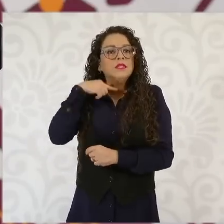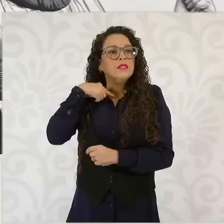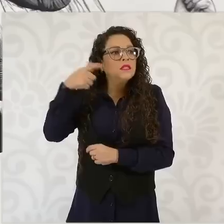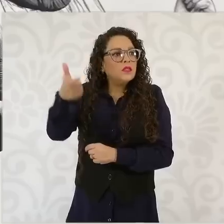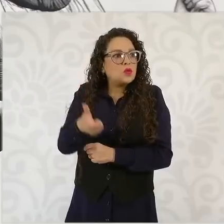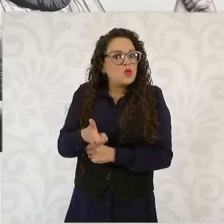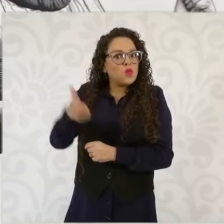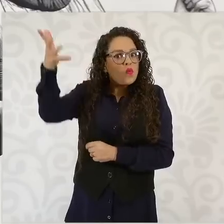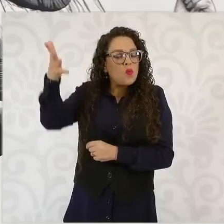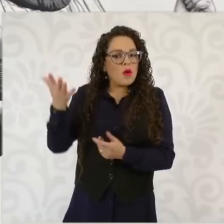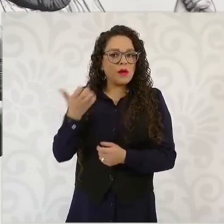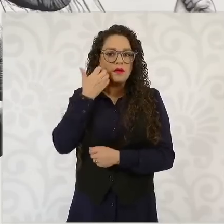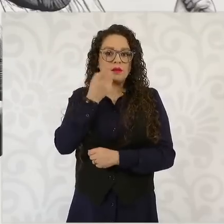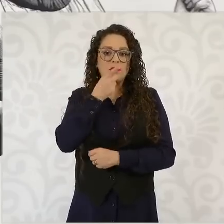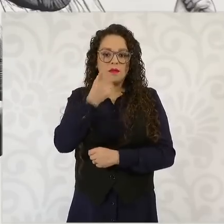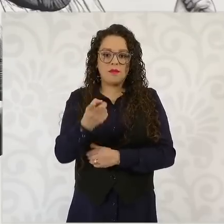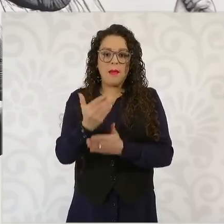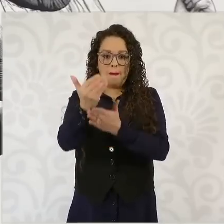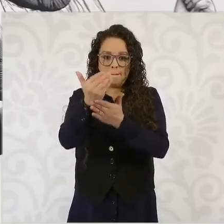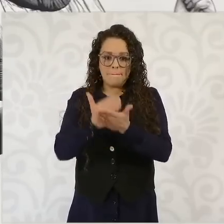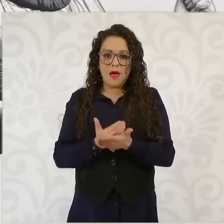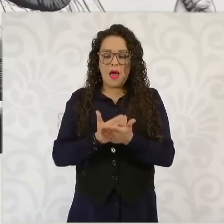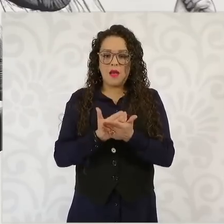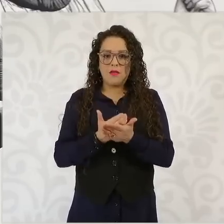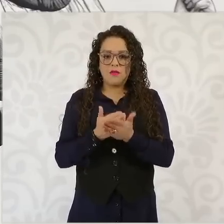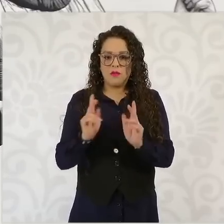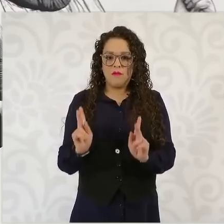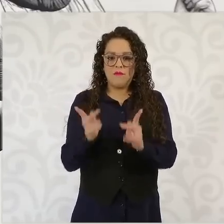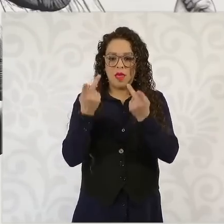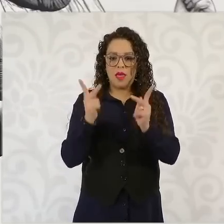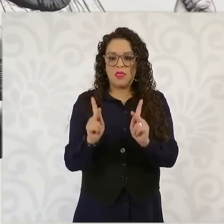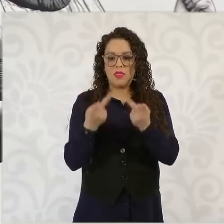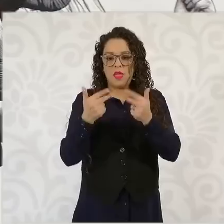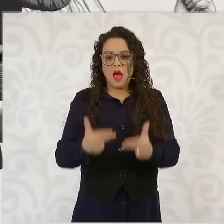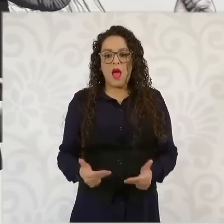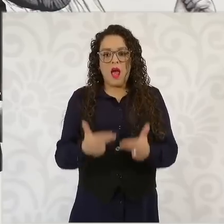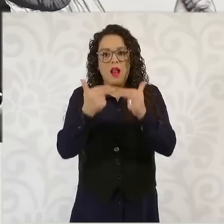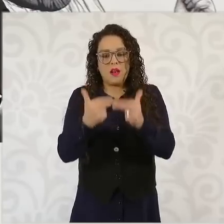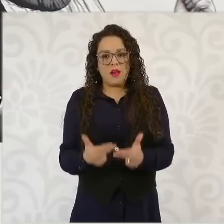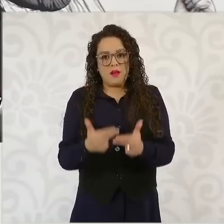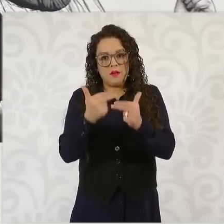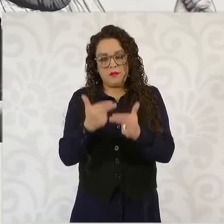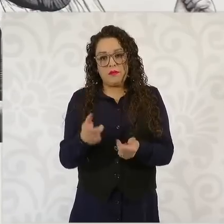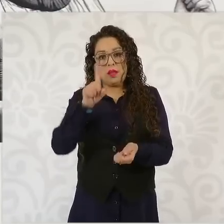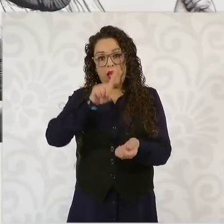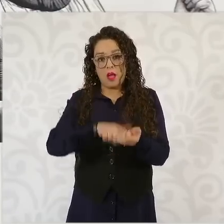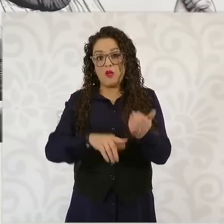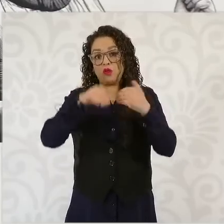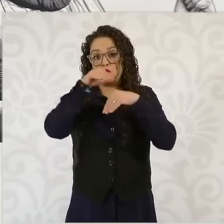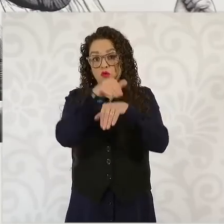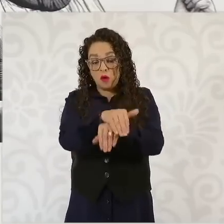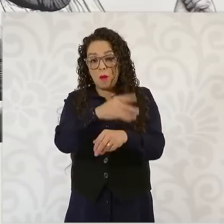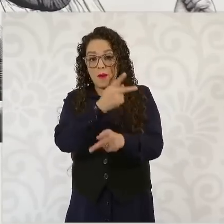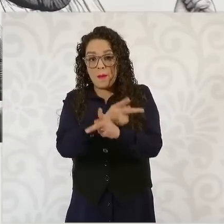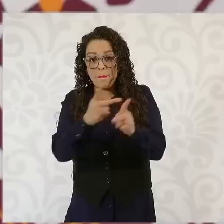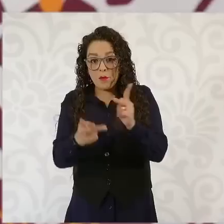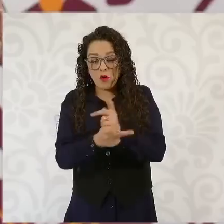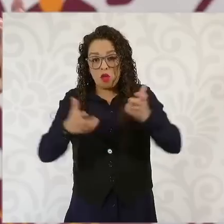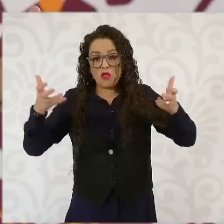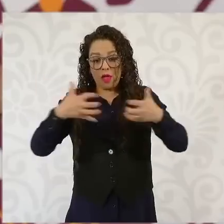reducirse el comercio internacional relativo a cero y aluminio entonces la medida se toma